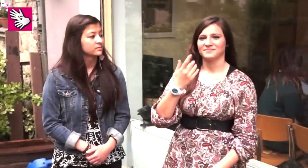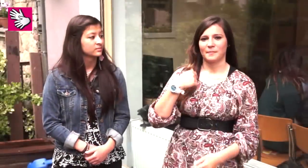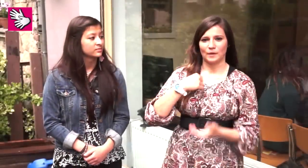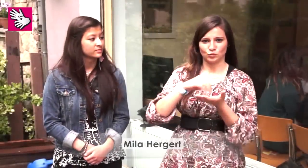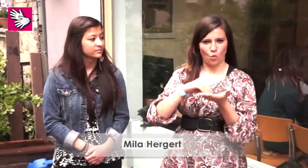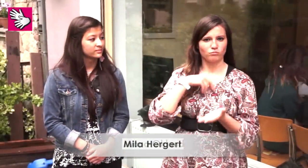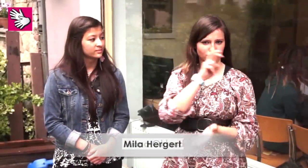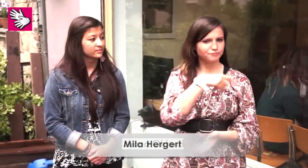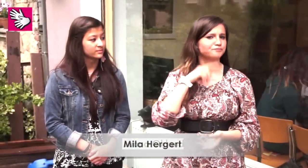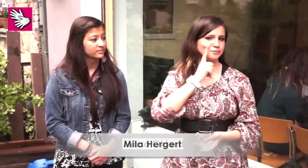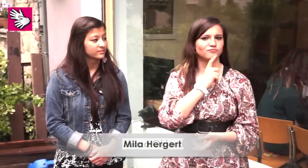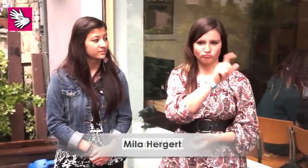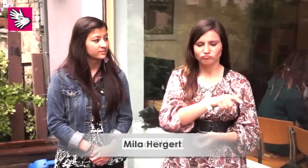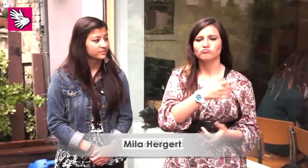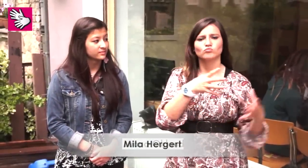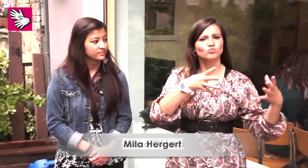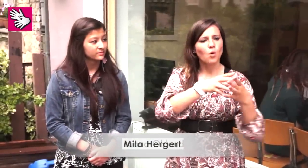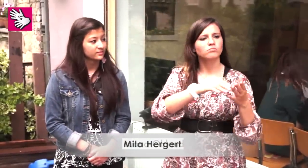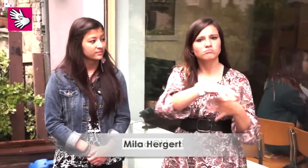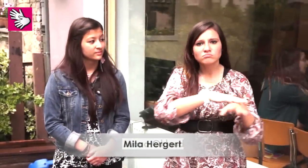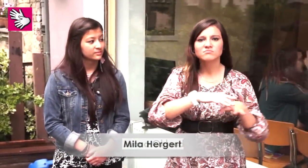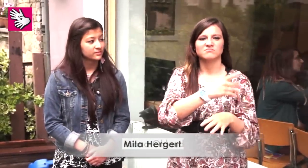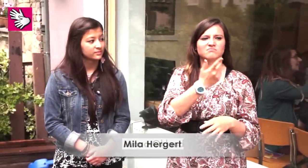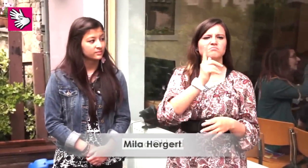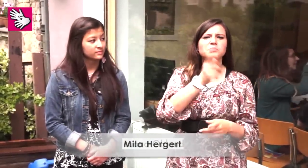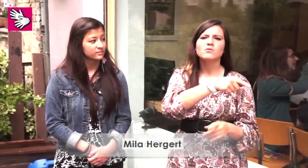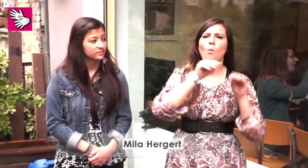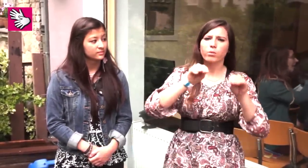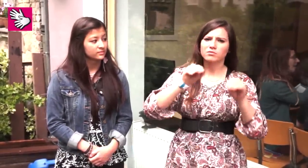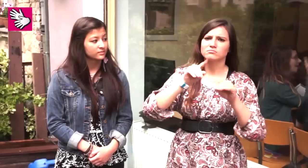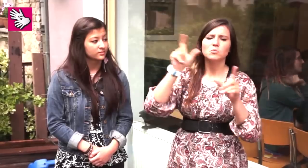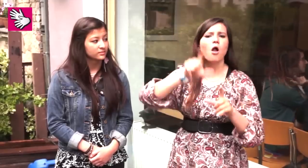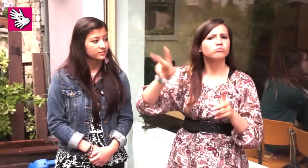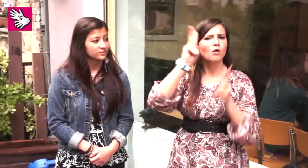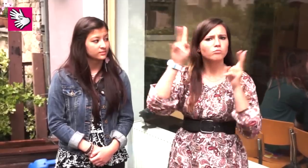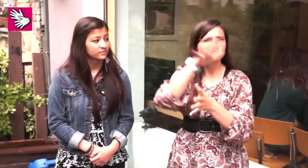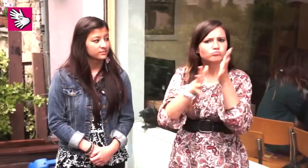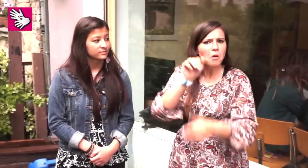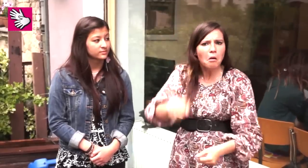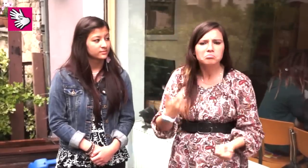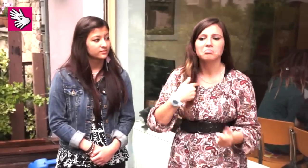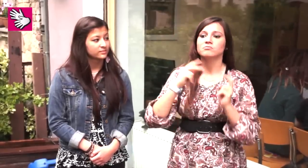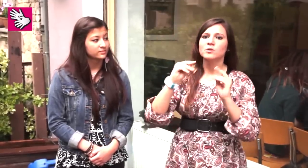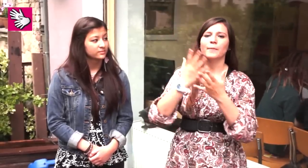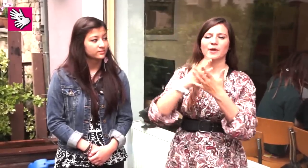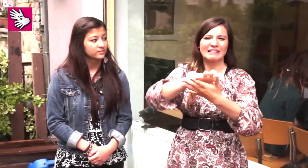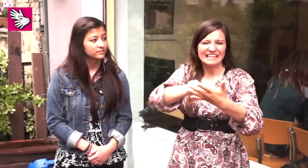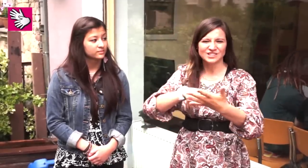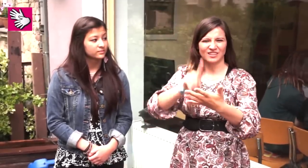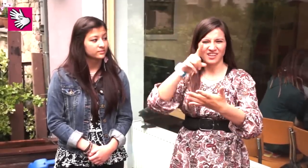Ich war auf einer Gehörlosenschule, da wurde schon in Gebärdensprache kommuniziert. Wenn es aber um schriftsprachliche Texte